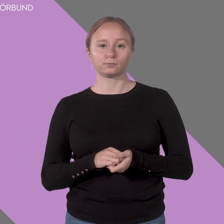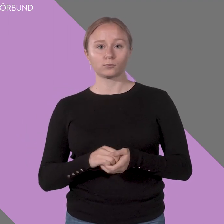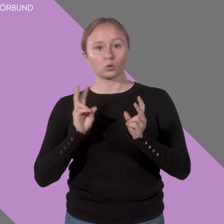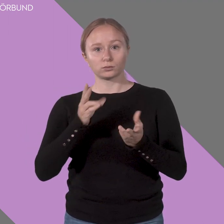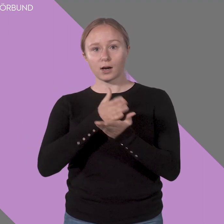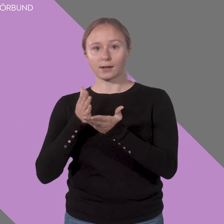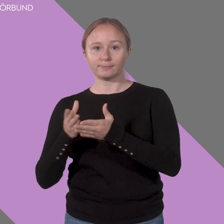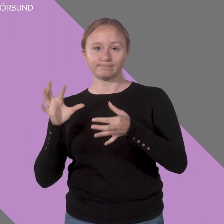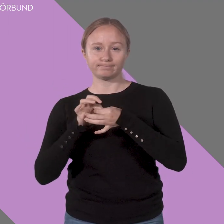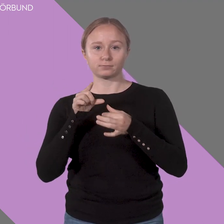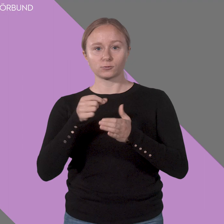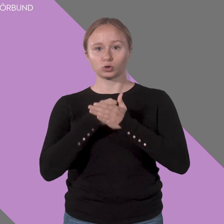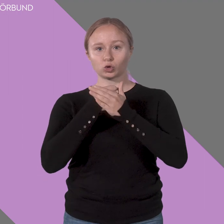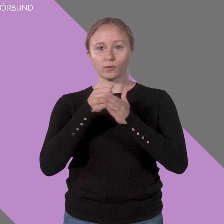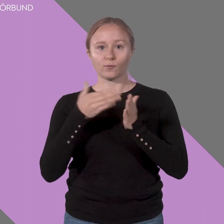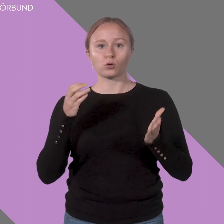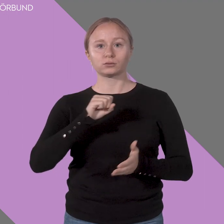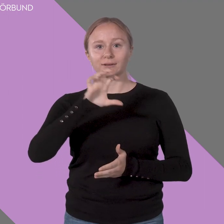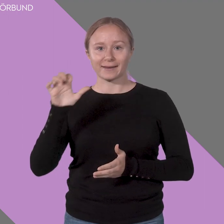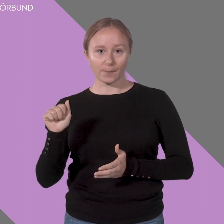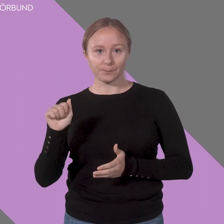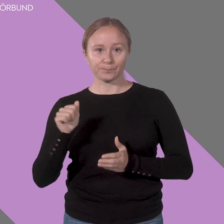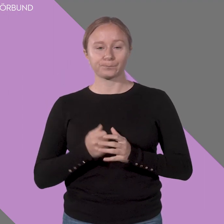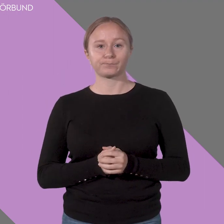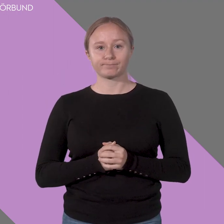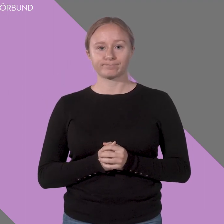samt ärenden om anknyter till stöden från Stea.